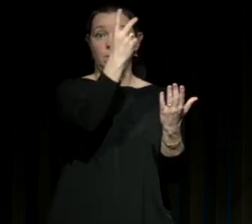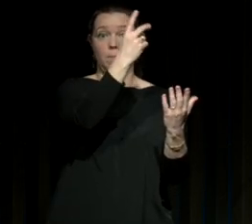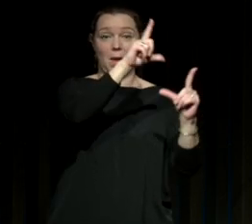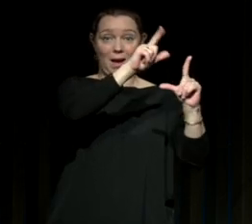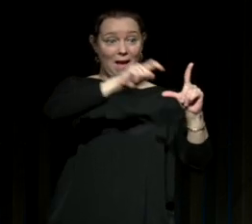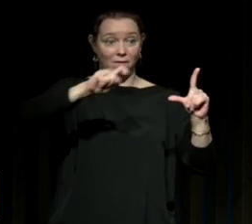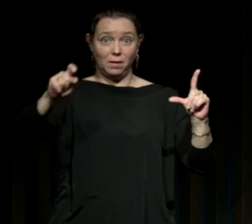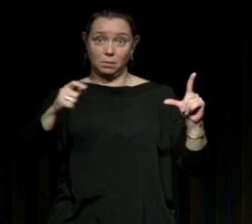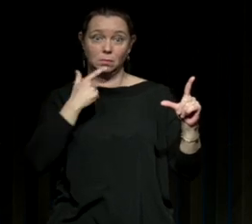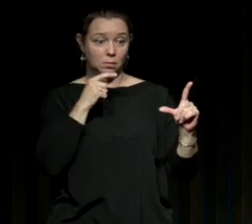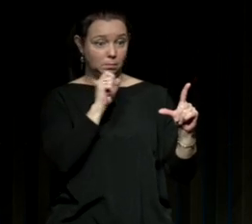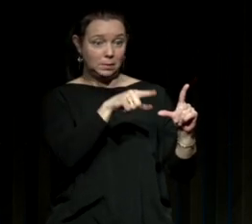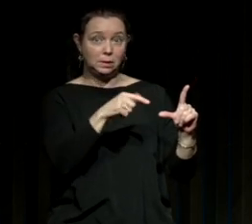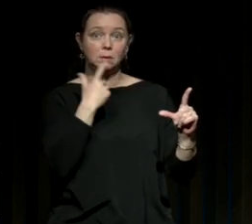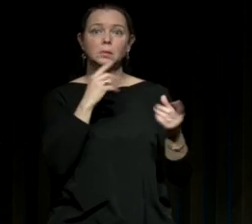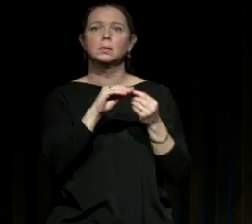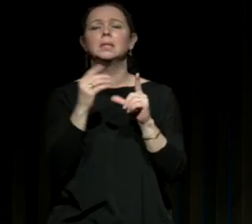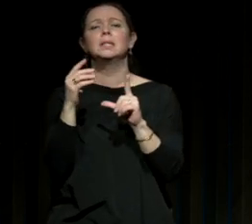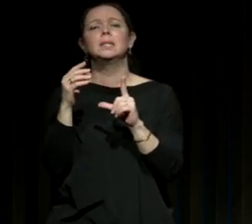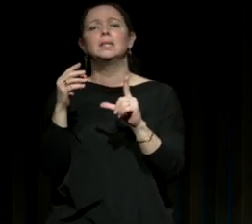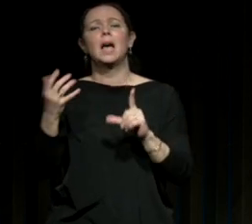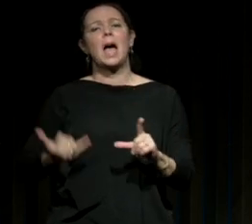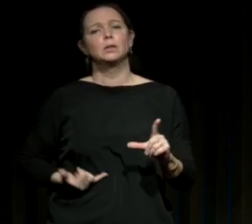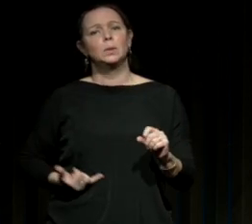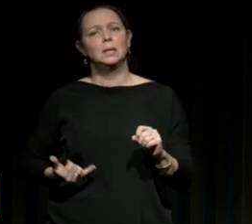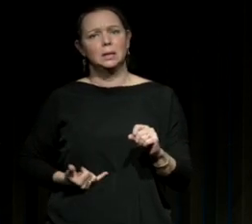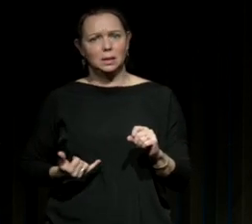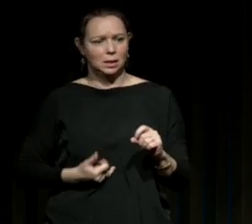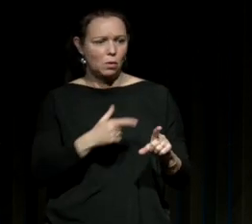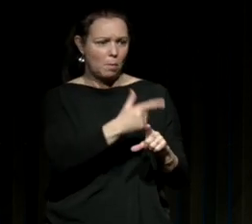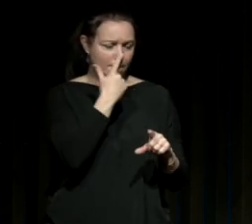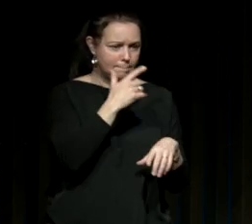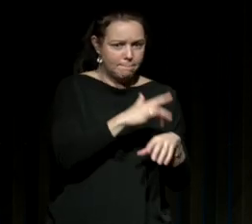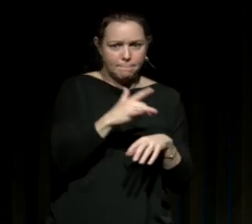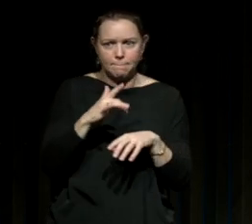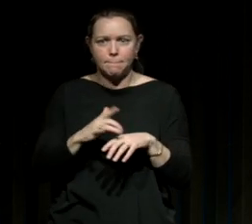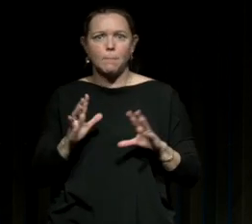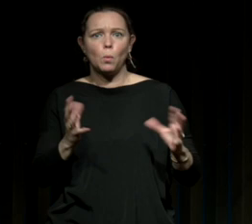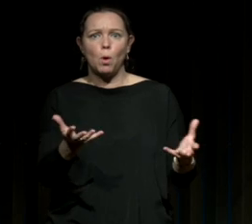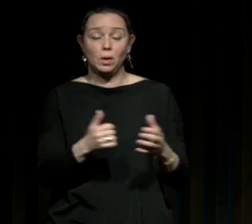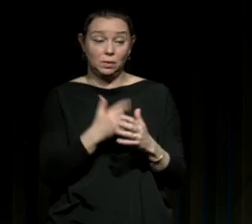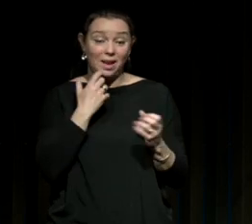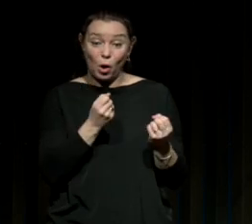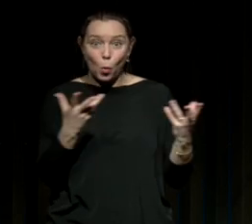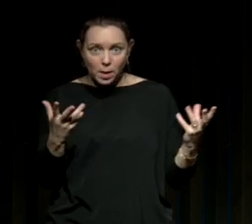sensibilité à l'insuline de ces individus c'est à dire l'une la quantité d'insuline qu'il faut